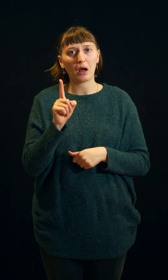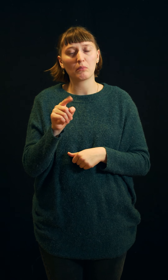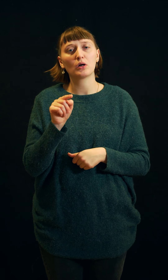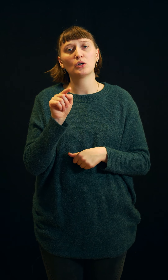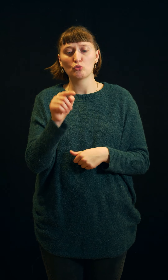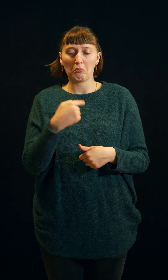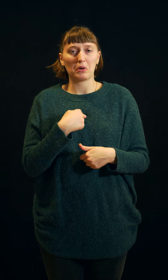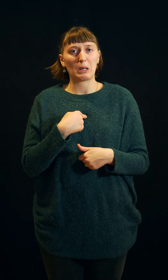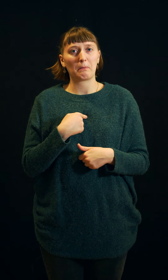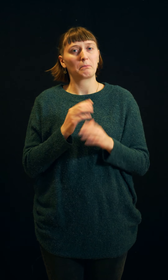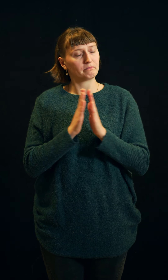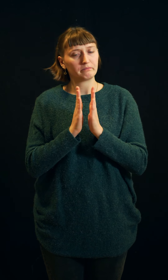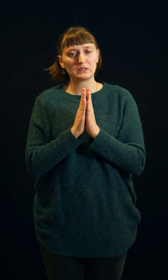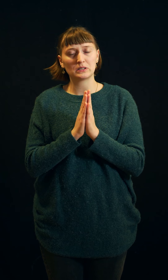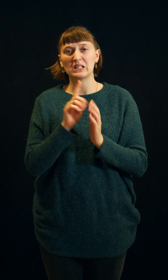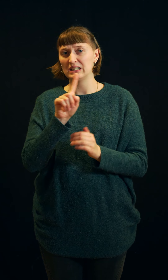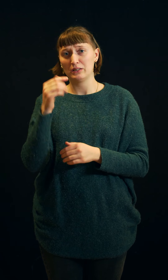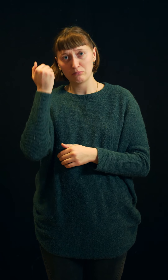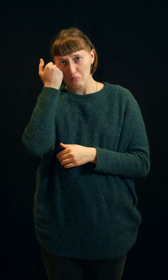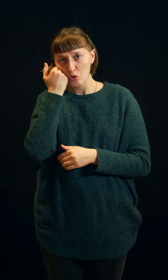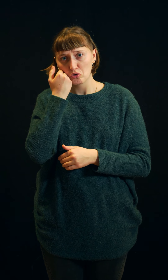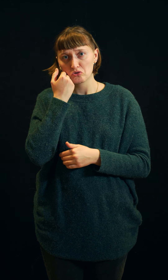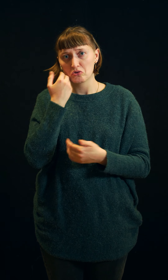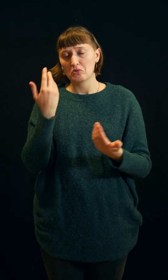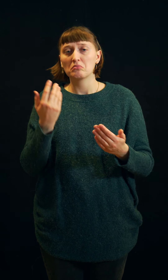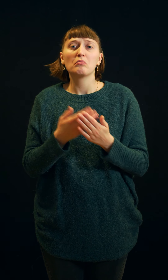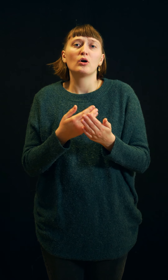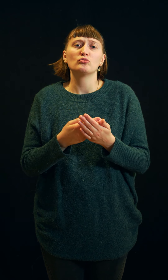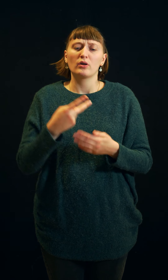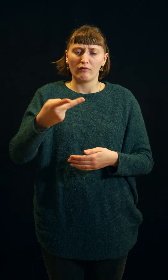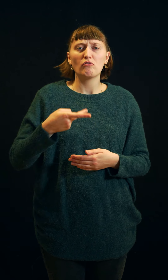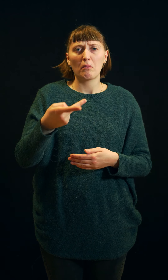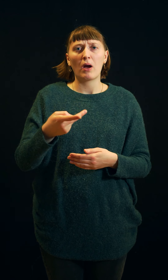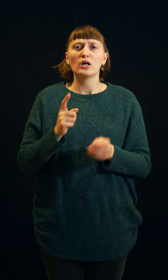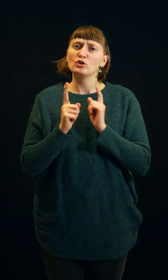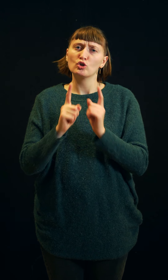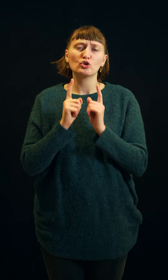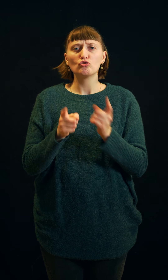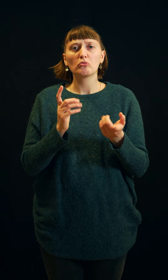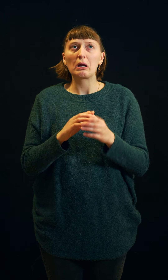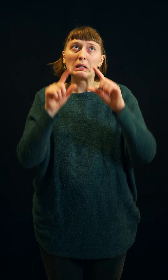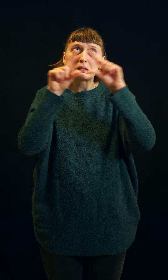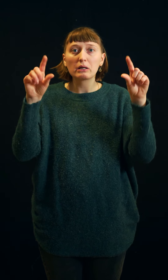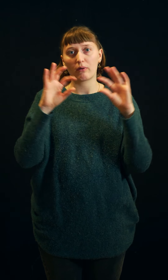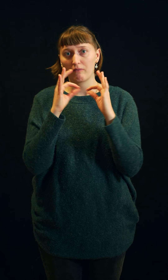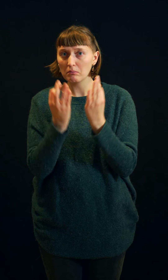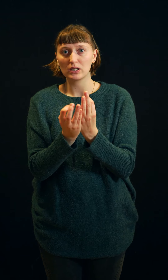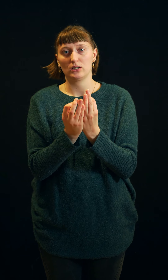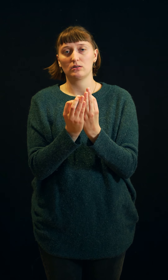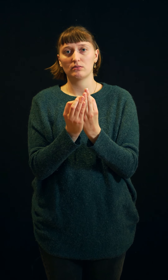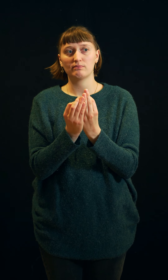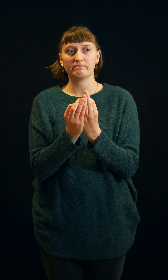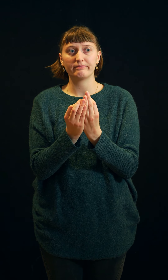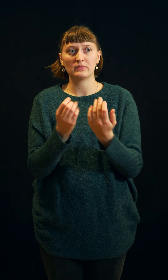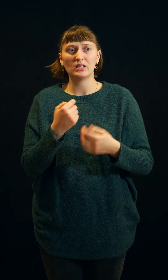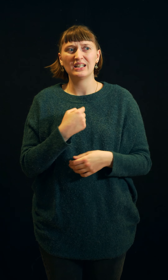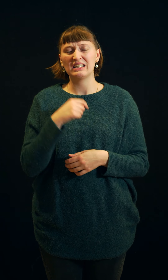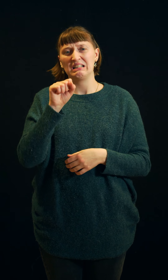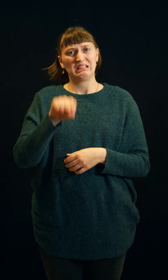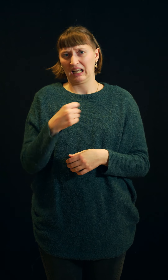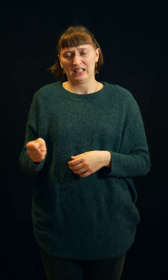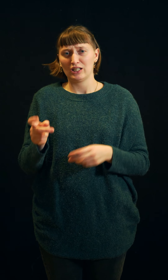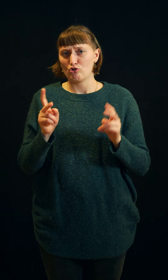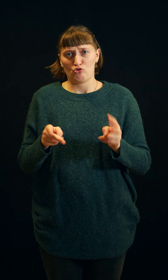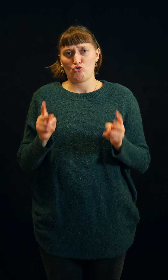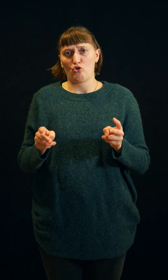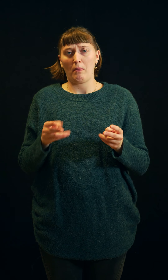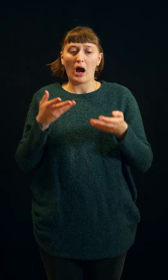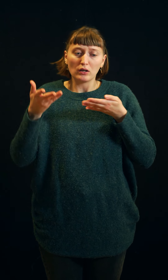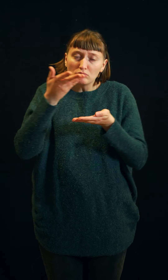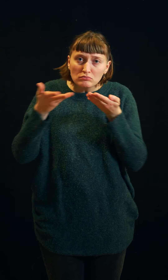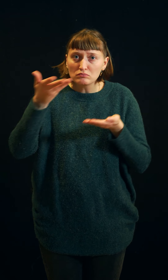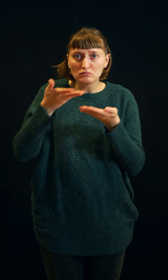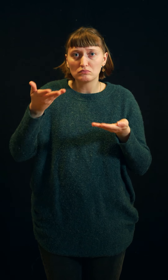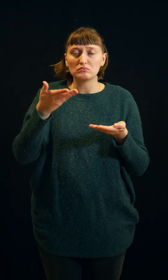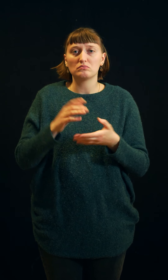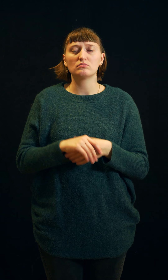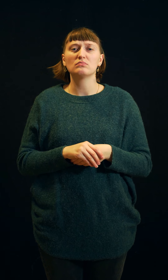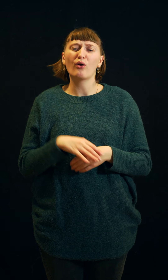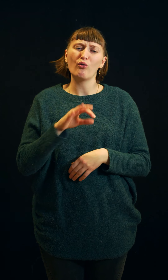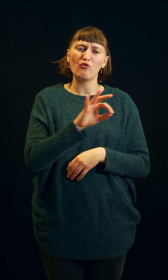Sei mir nur bie nicht böse, wenn ich bei Gesprächen über Familie versage.